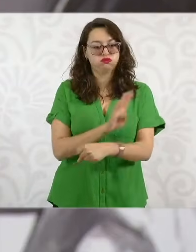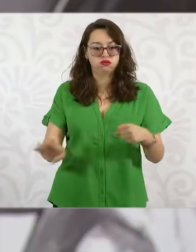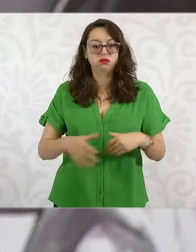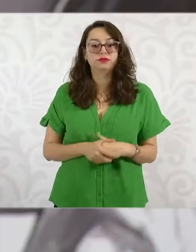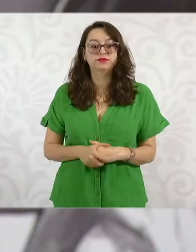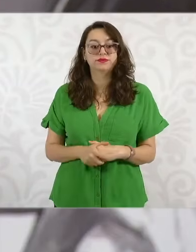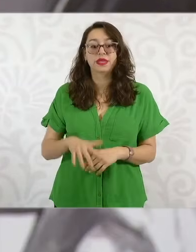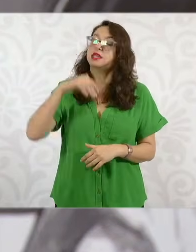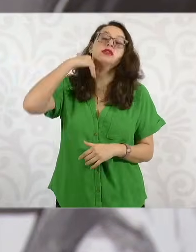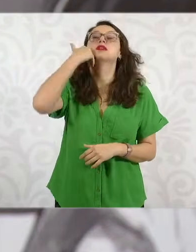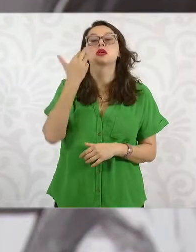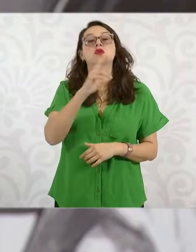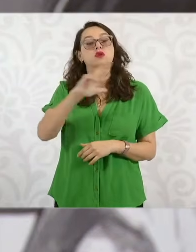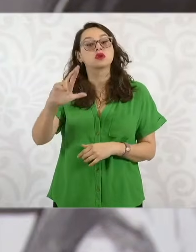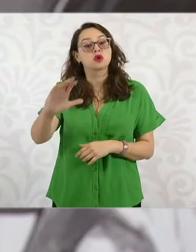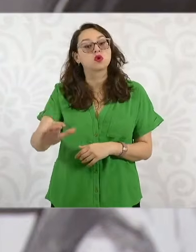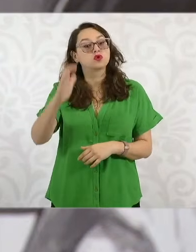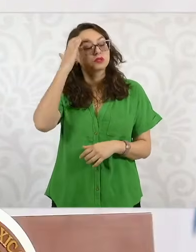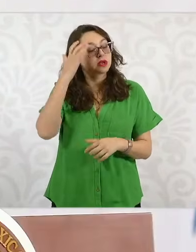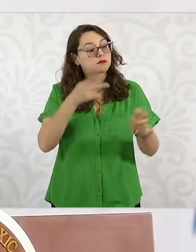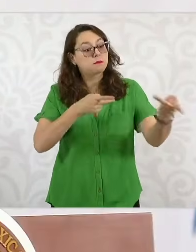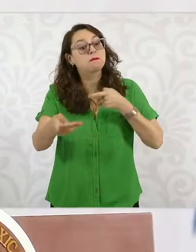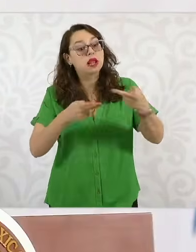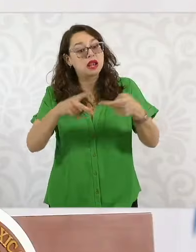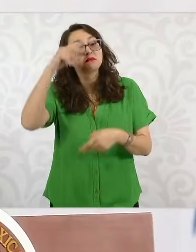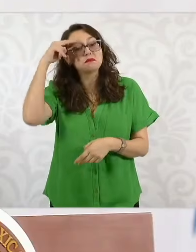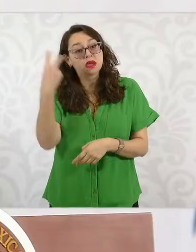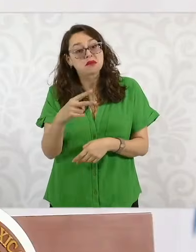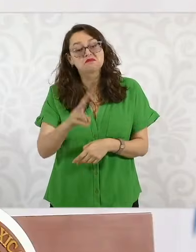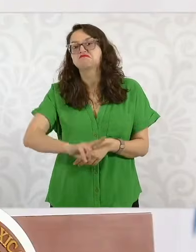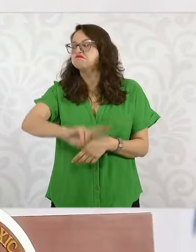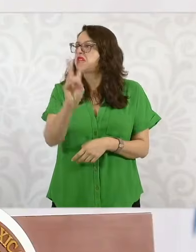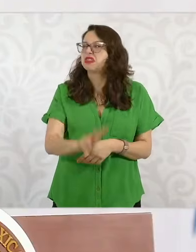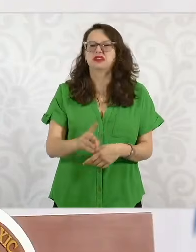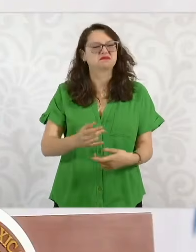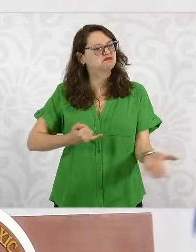la oportunidad estratégica que representa el Plan México, resaltando la importancia de la inversión